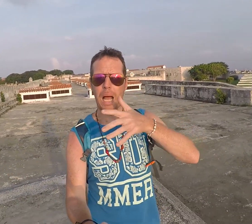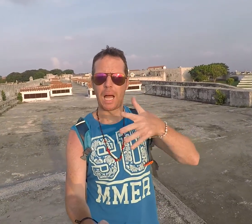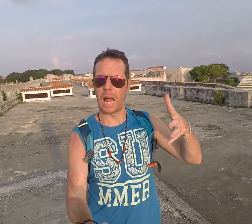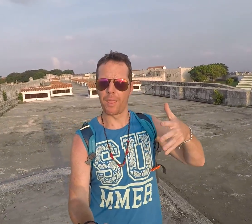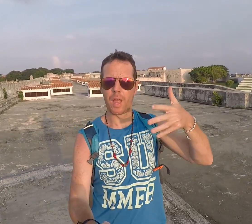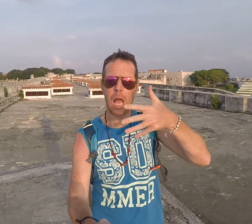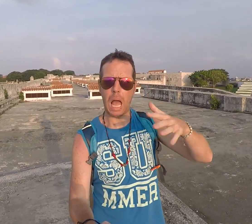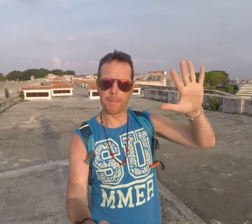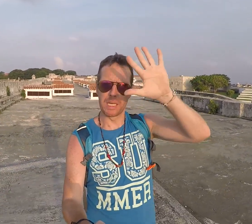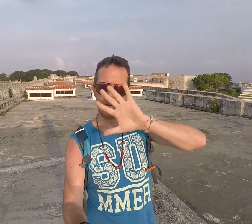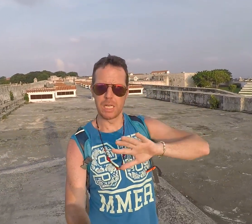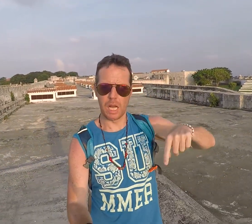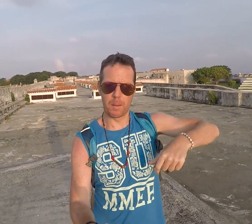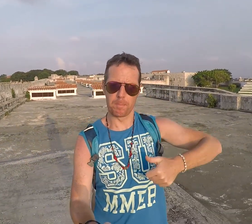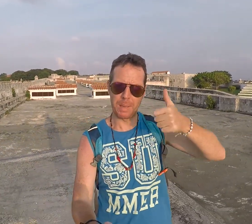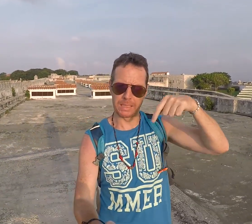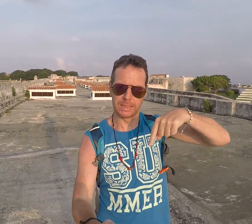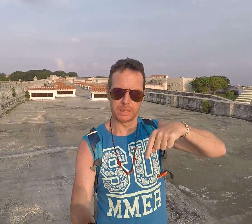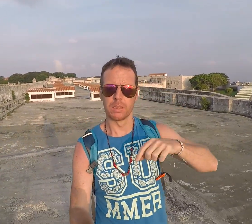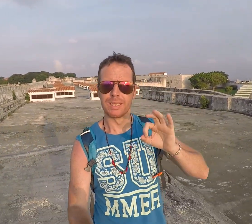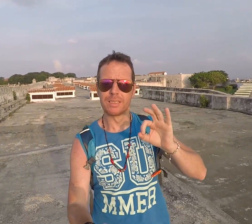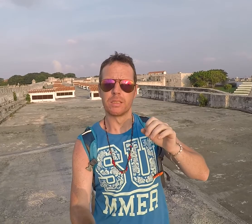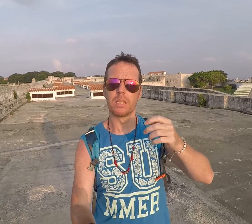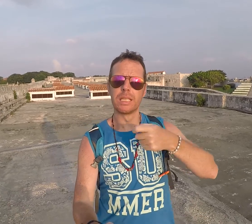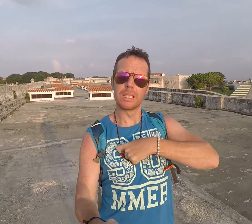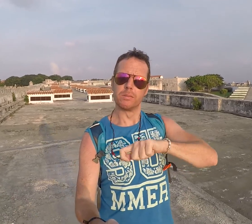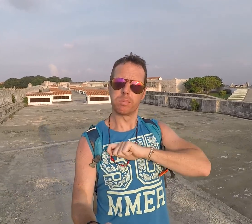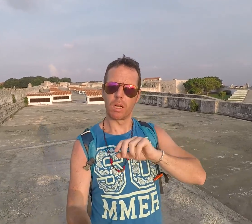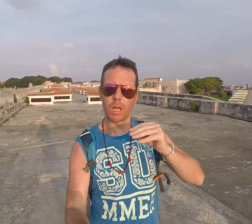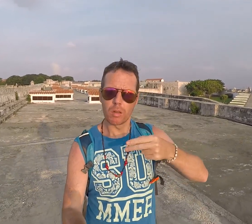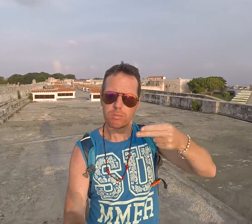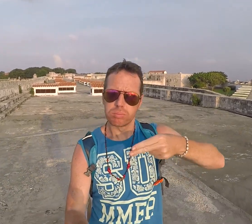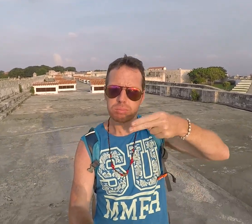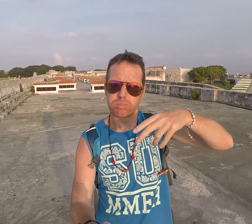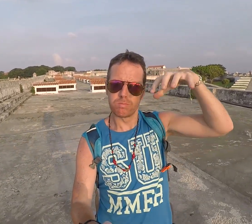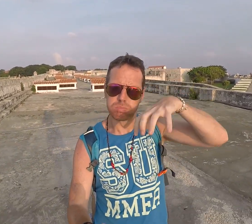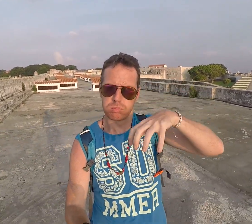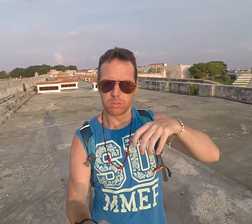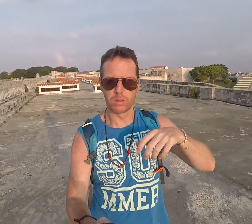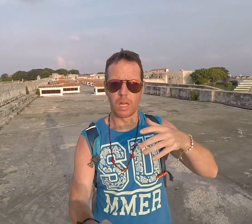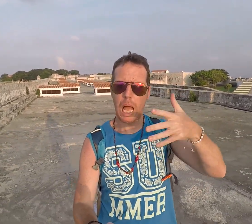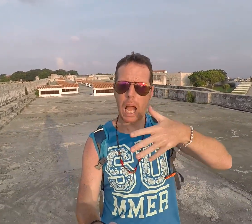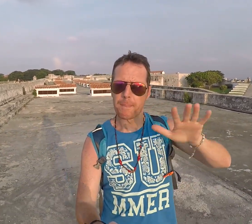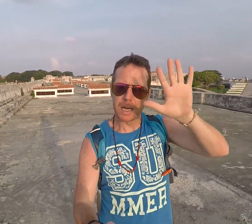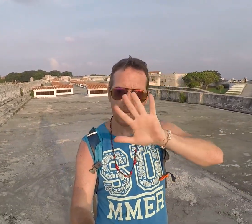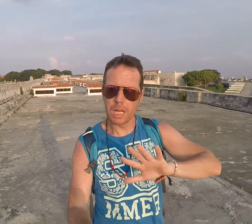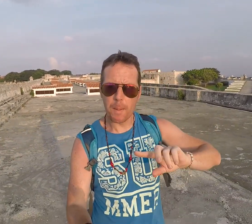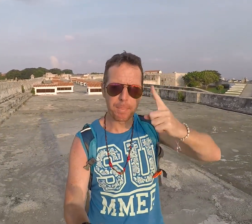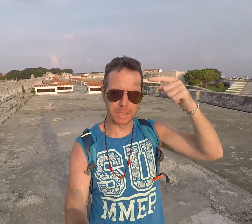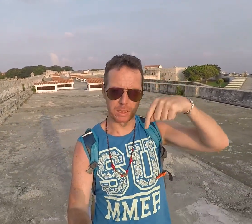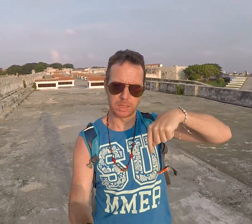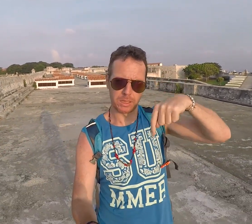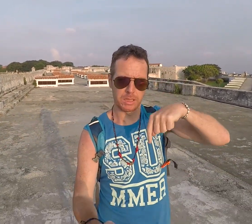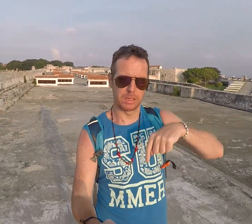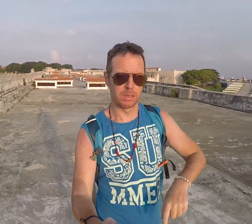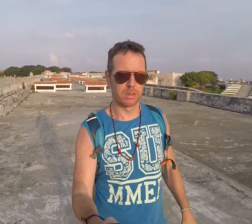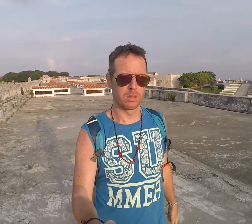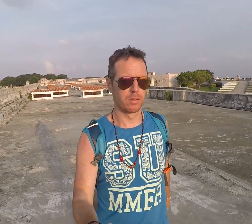Esta es la fortaleza más grande de América construida por los españoles